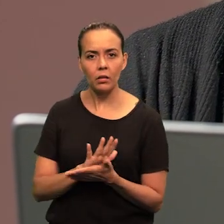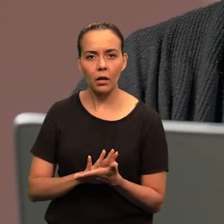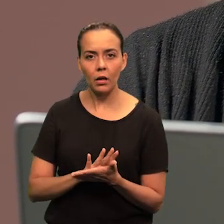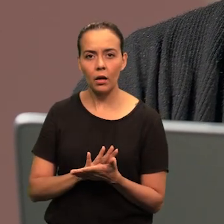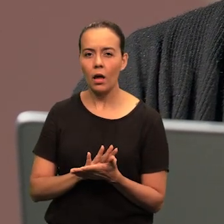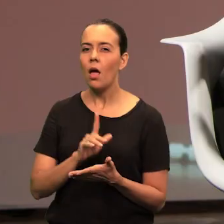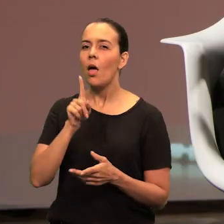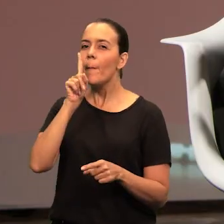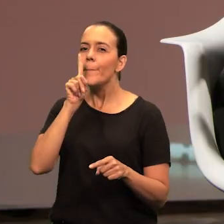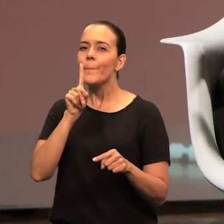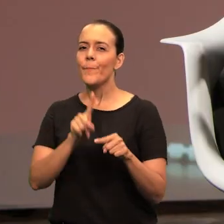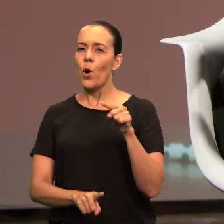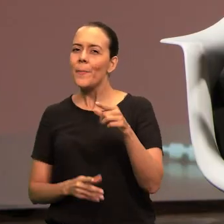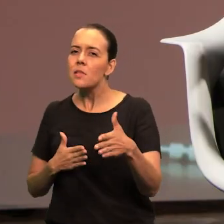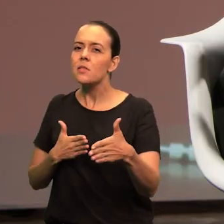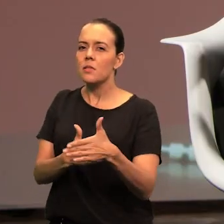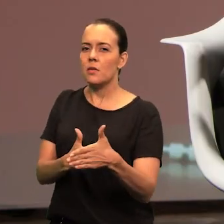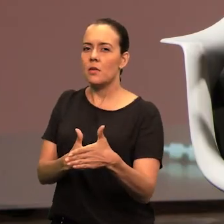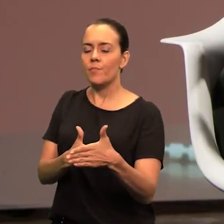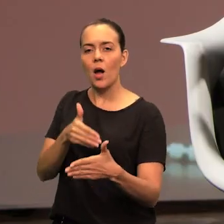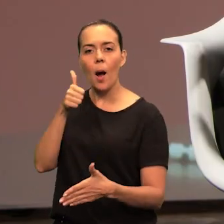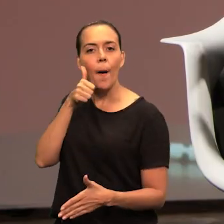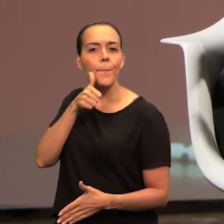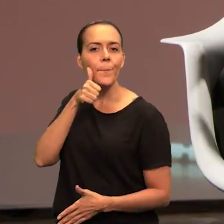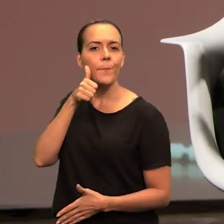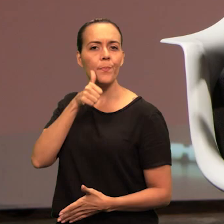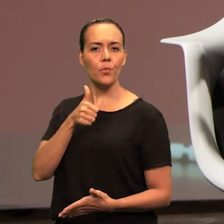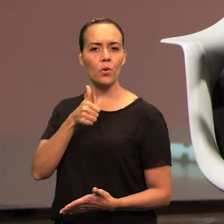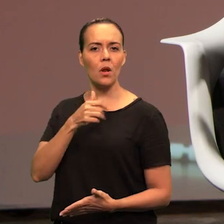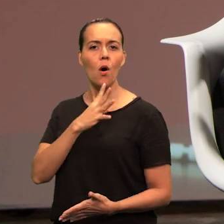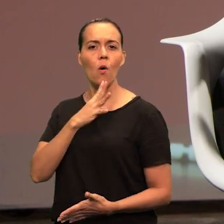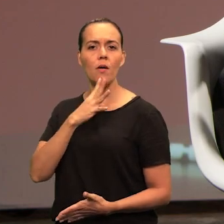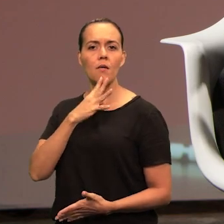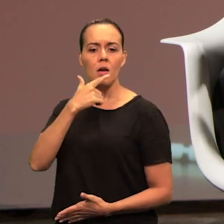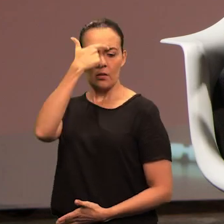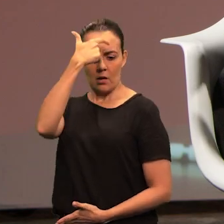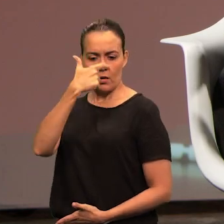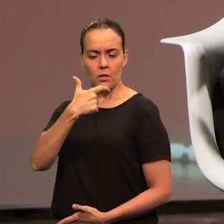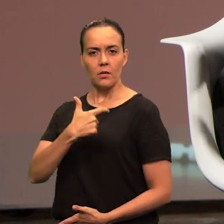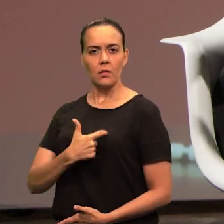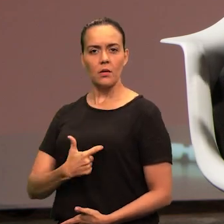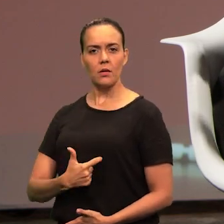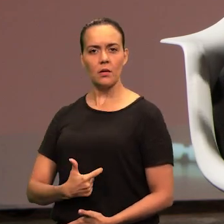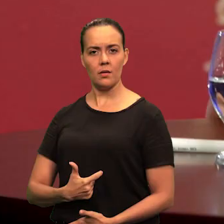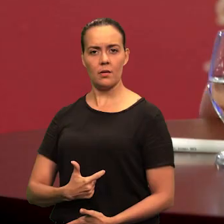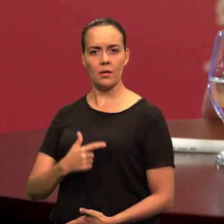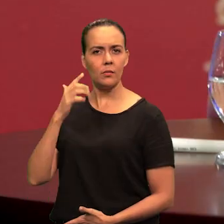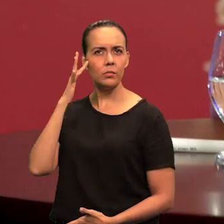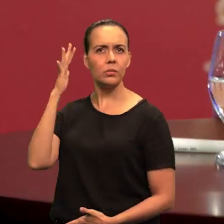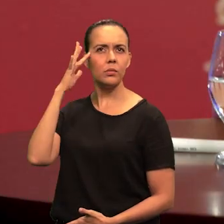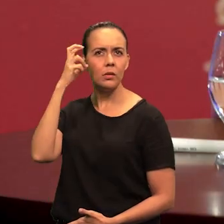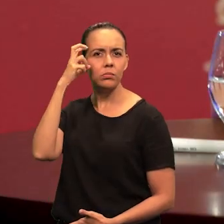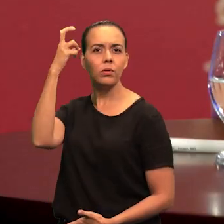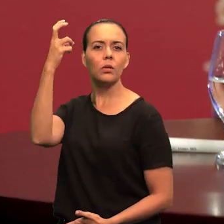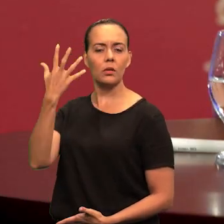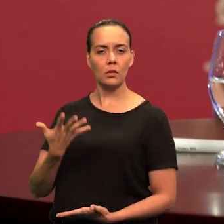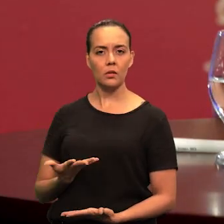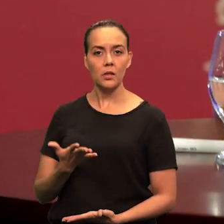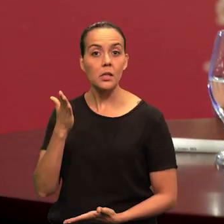é impedir que as mulheres conheçam a sua própria história, conheçam a sua própria história intelectual.